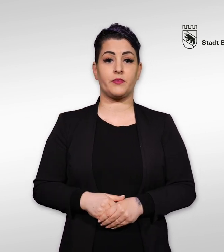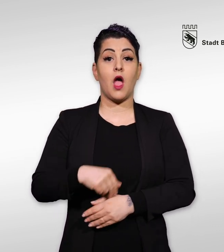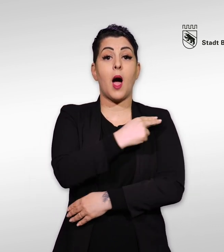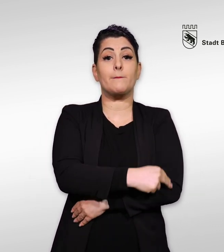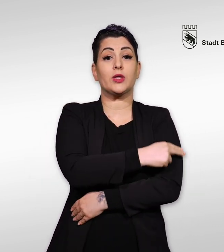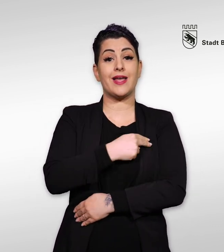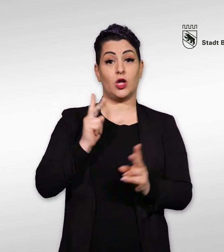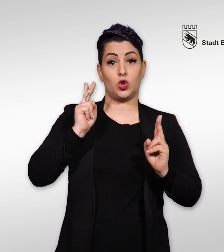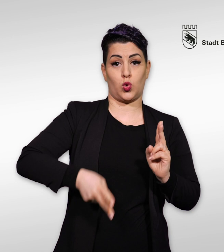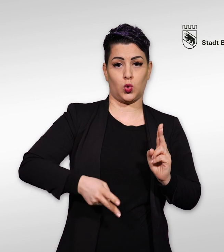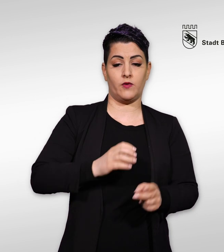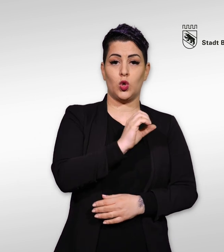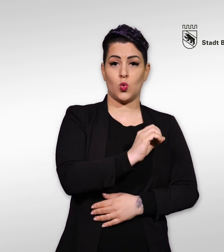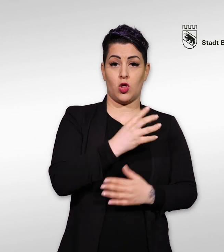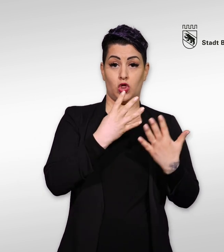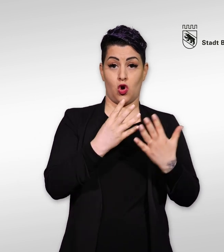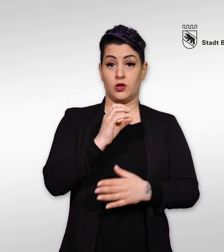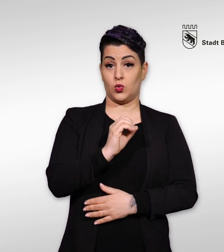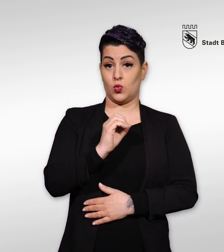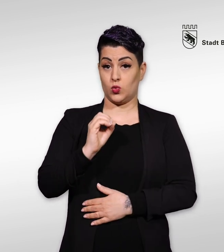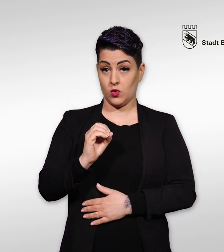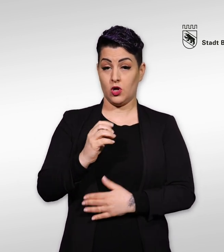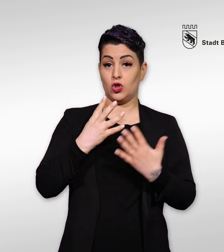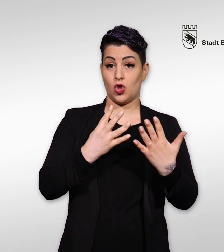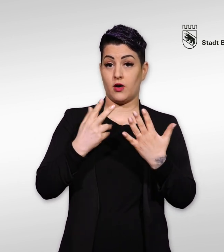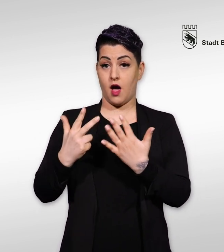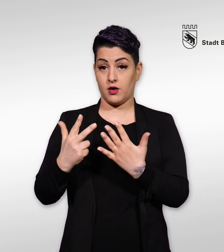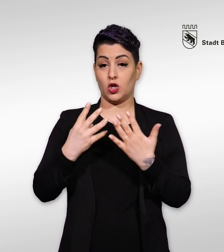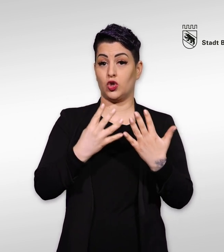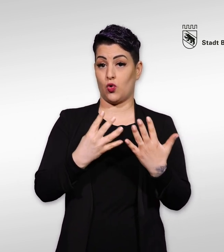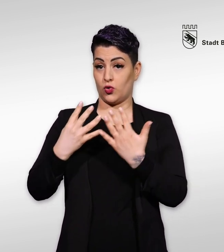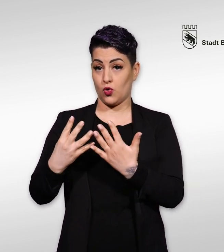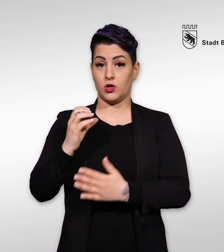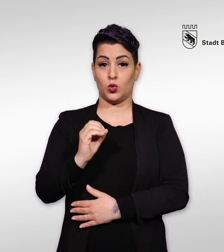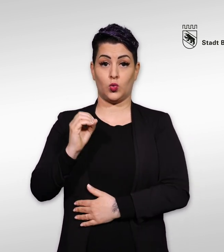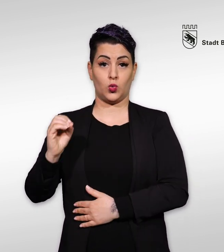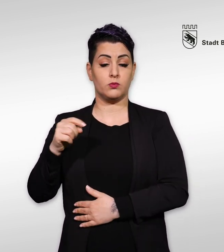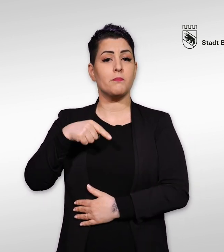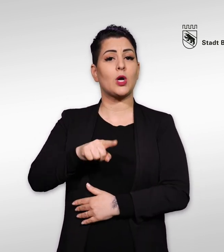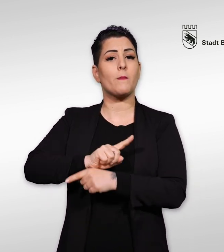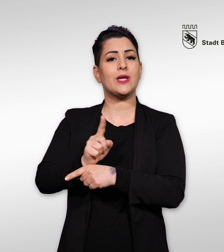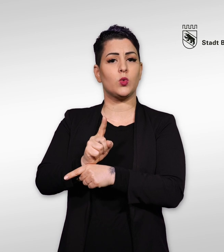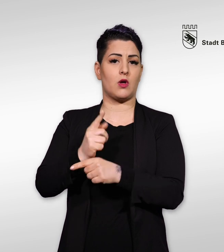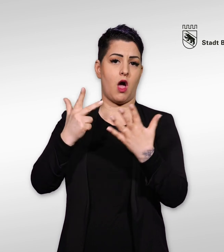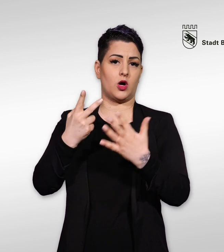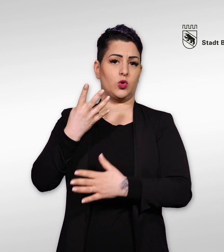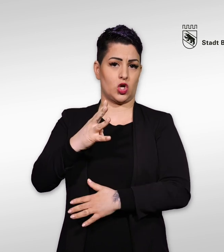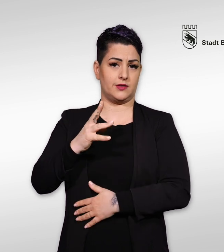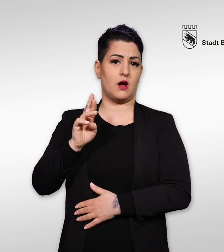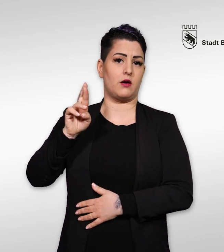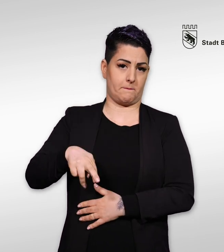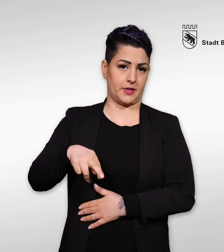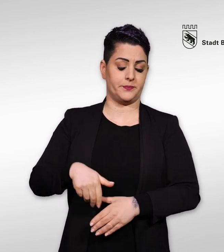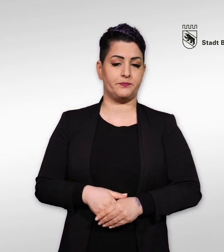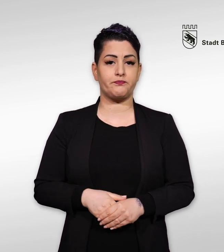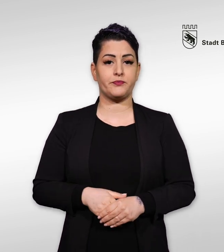Apothekennotruf 0900 98 99 00 (0.98 Franken pro Minute)